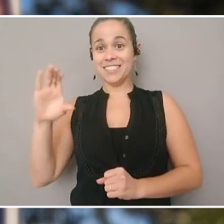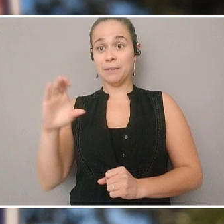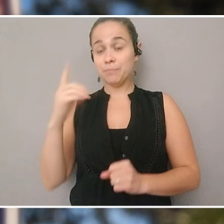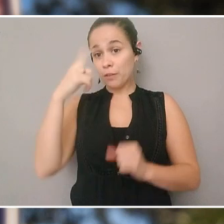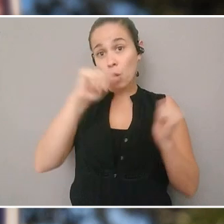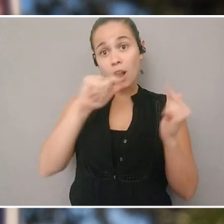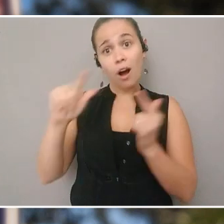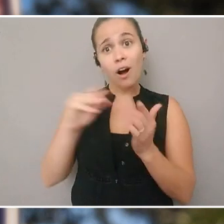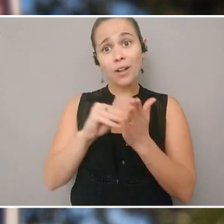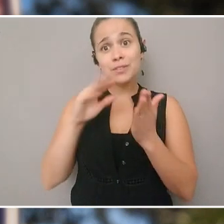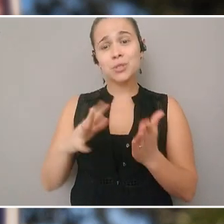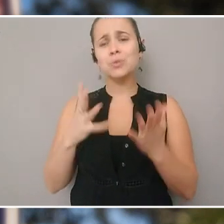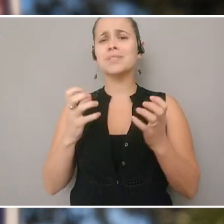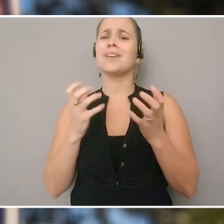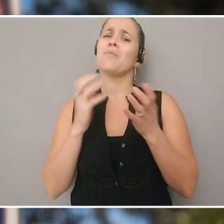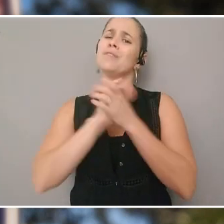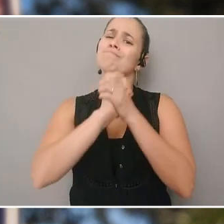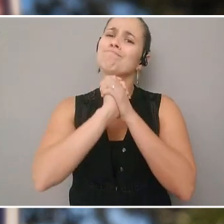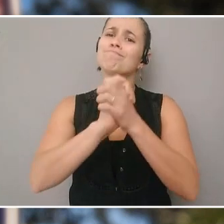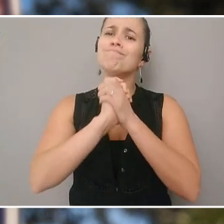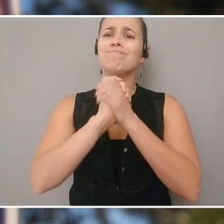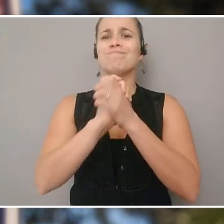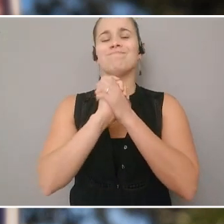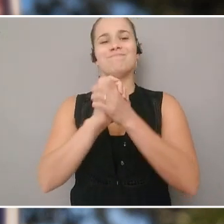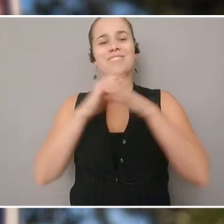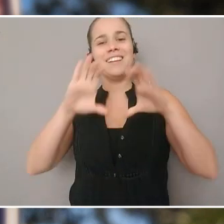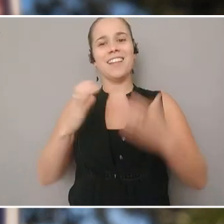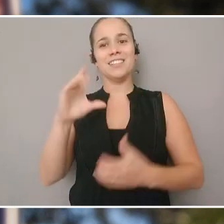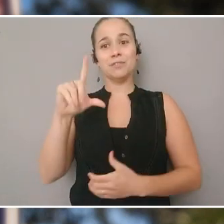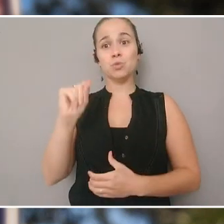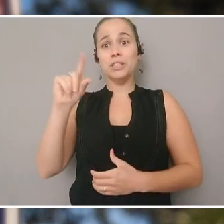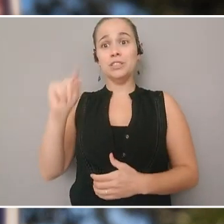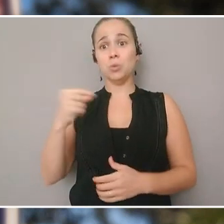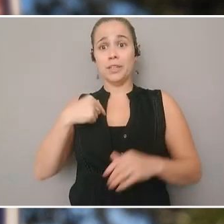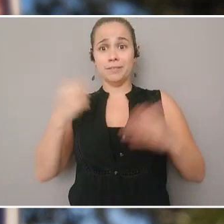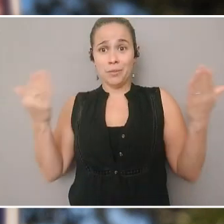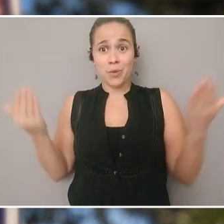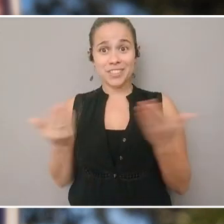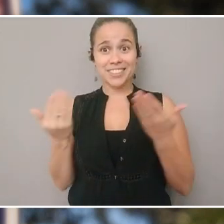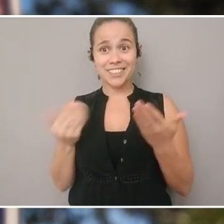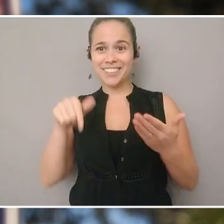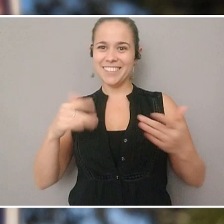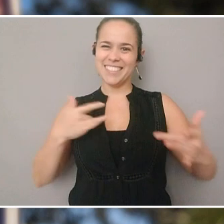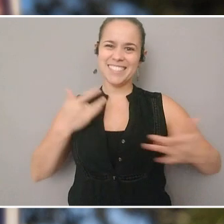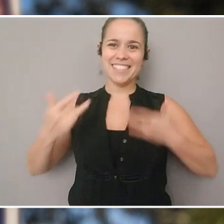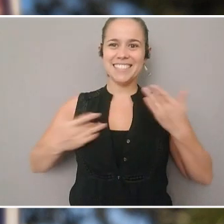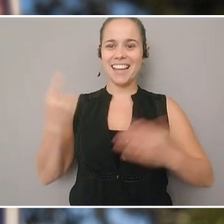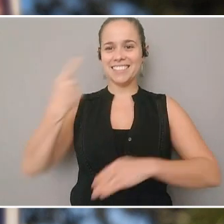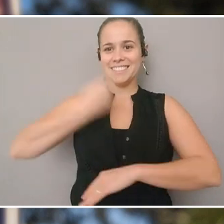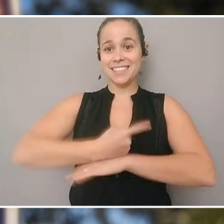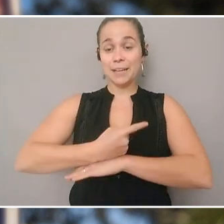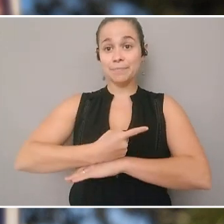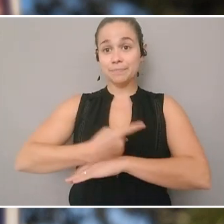felicitar a todos ustedes, la clase de 2020 por estar aquí en este